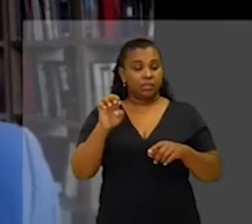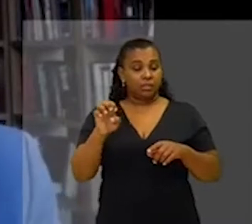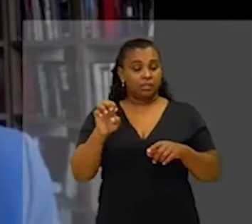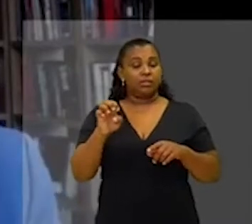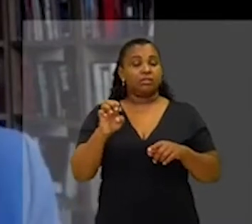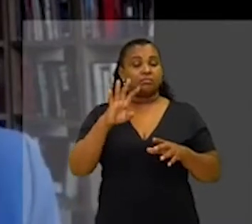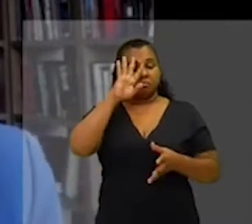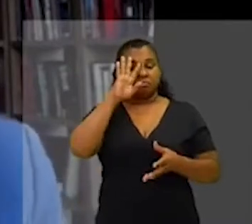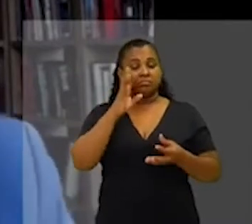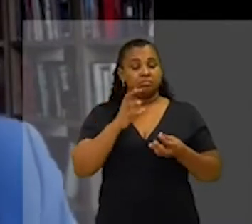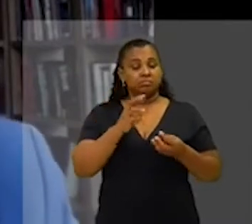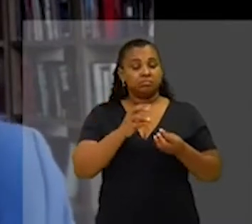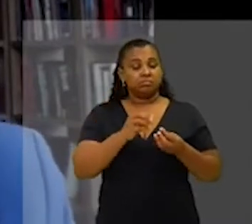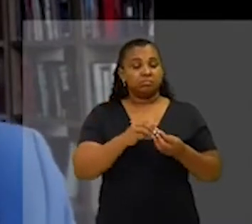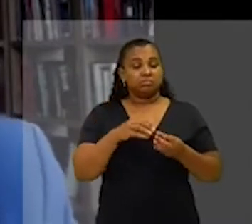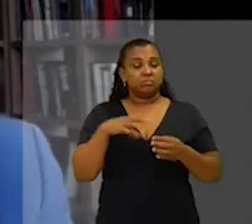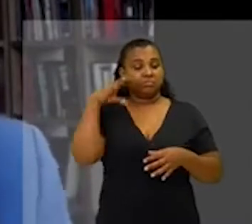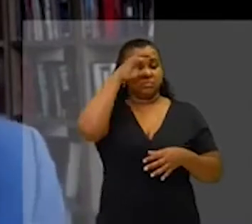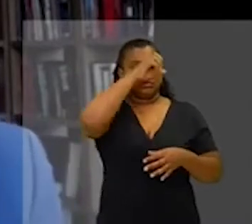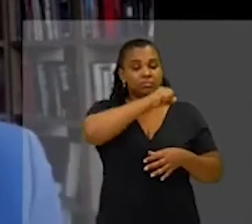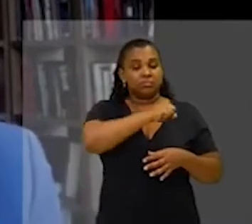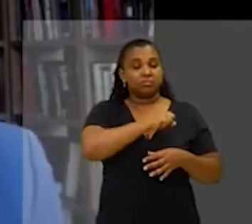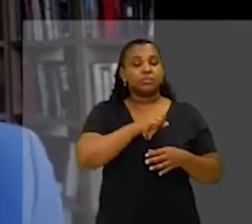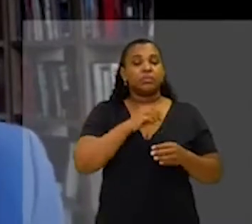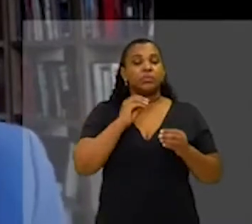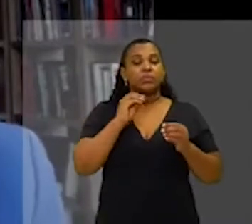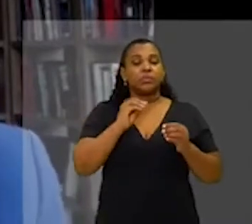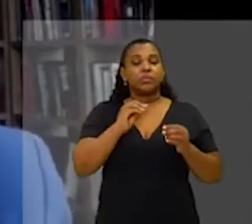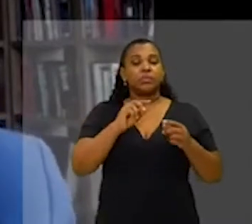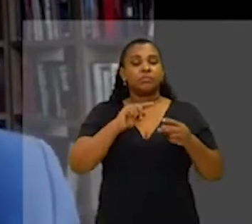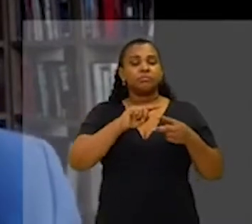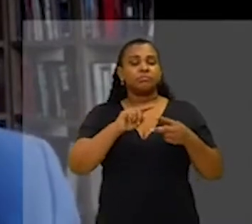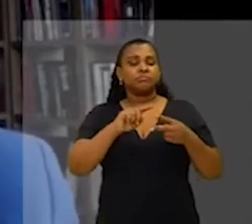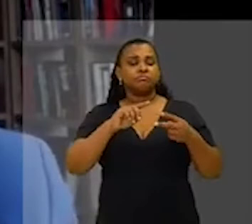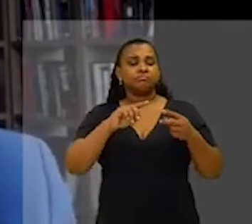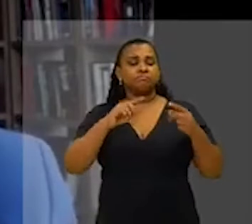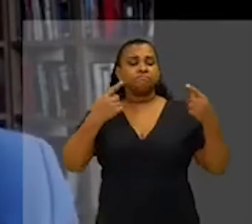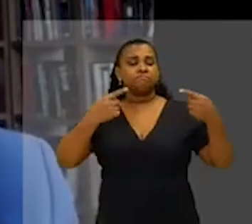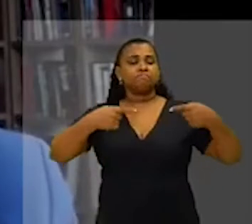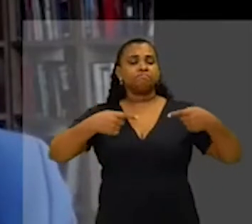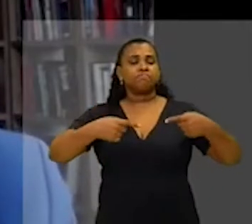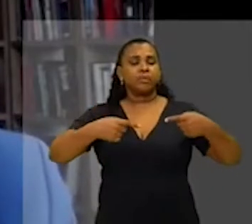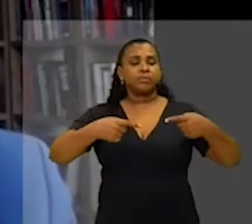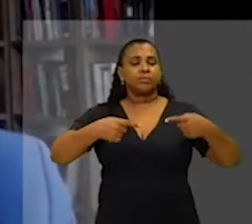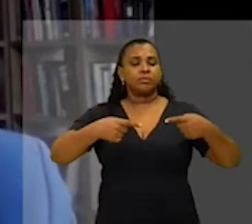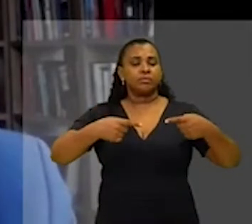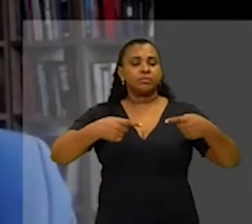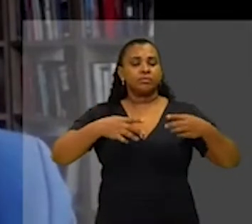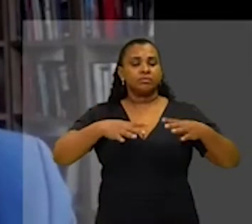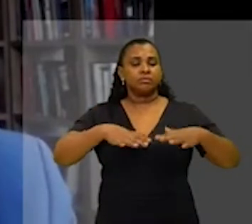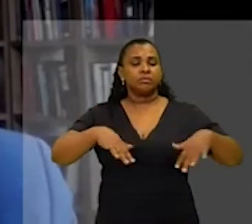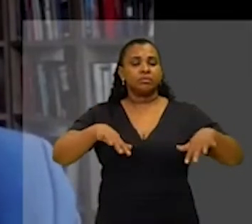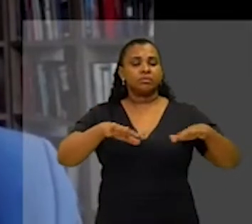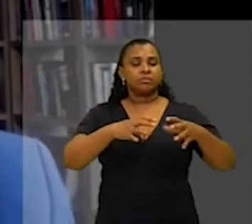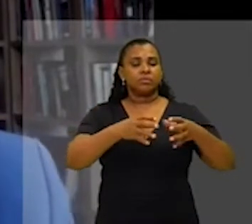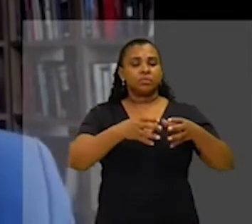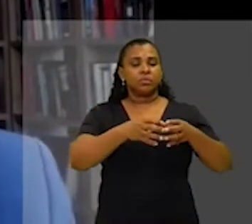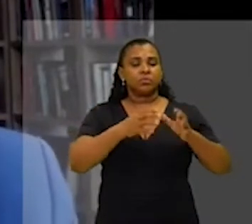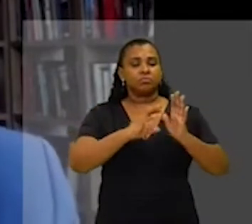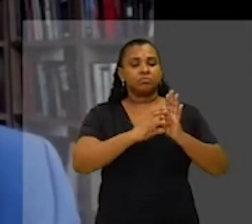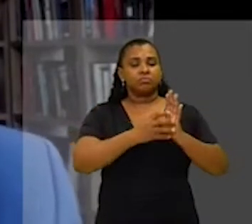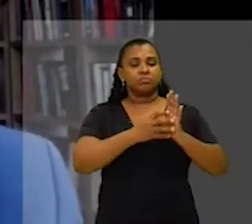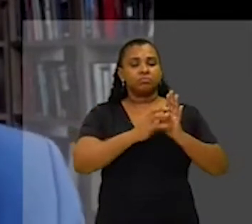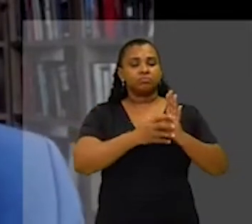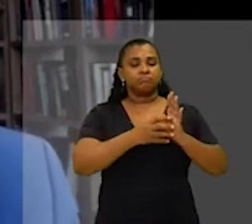é o paradigma no bojo do qual essas candidaturas se apresentam tão diferente do modelo tradicional